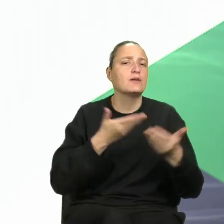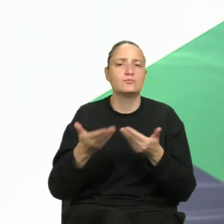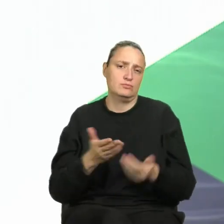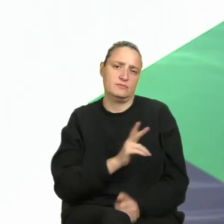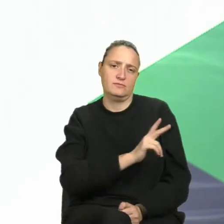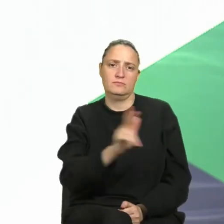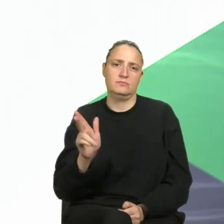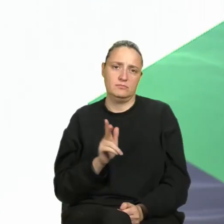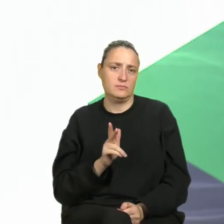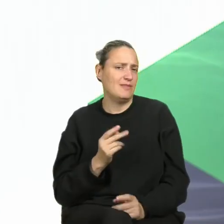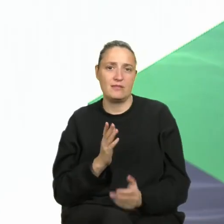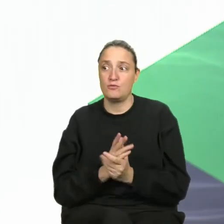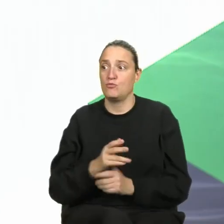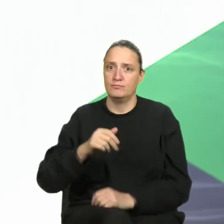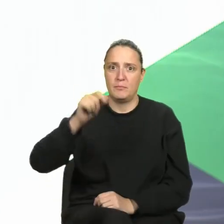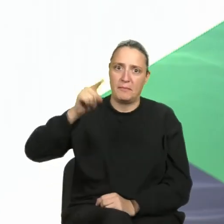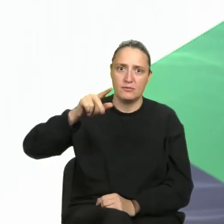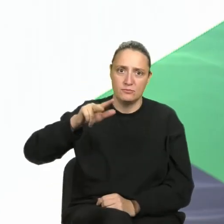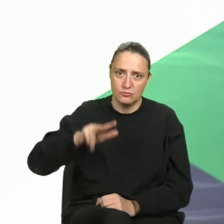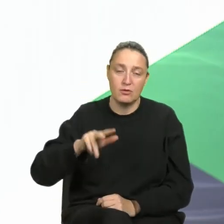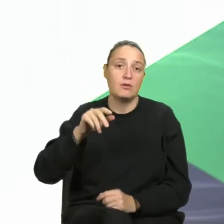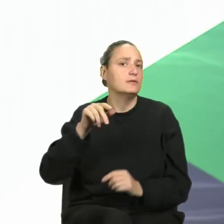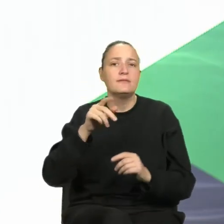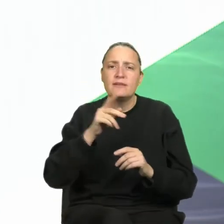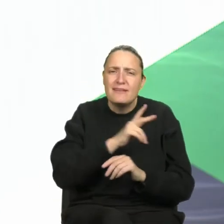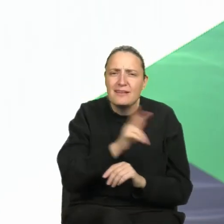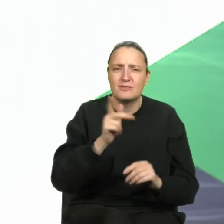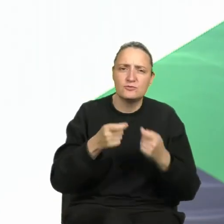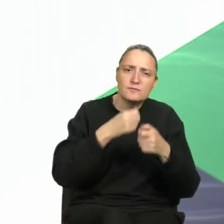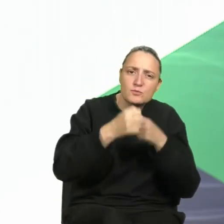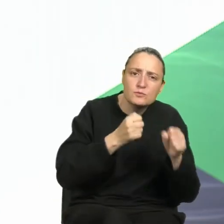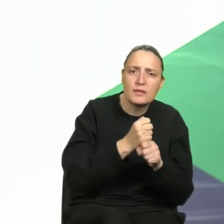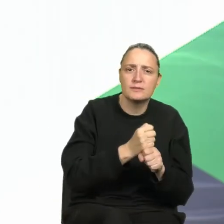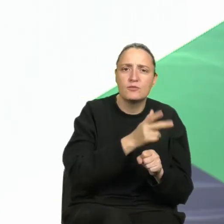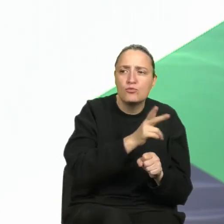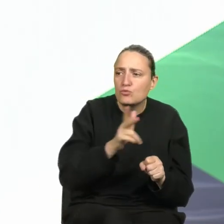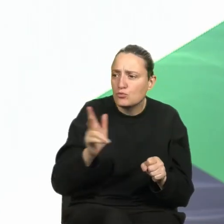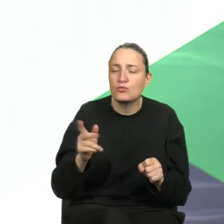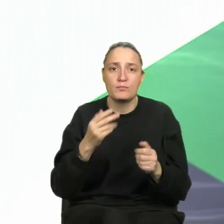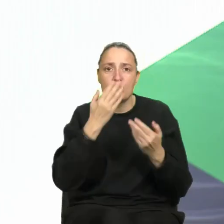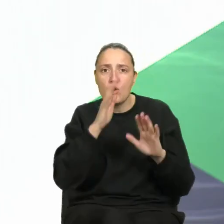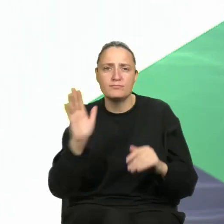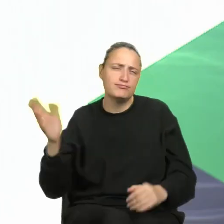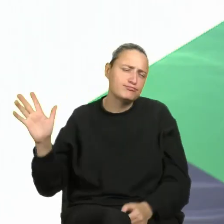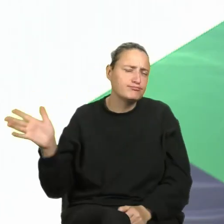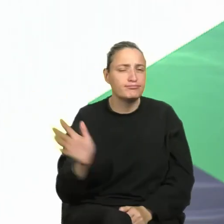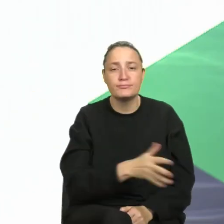którzy tworzą te inicjatywy w partnerstwie, współpracy, właśnie pokazując tą różnorodność, to,